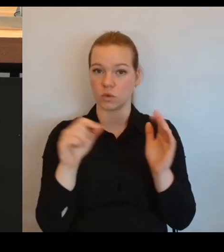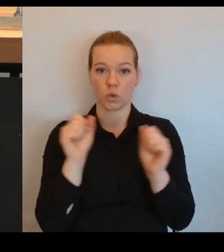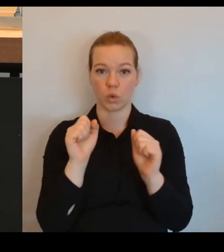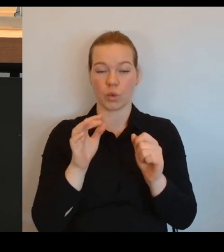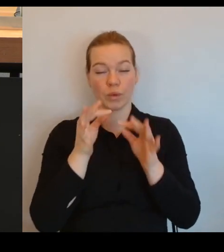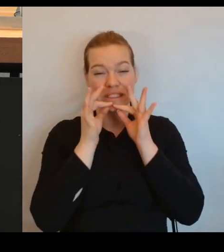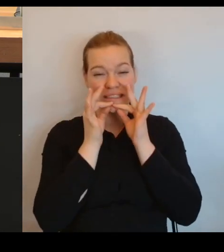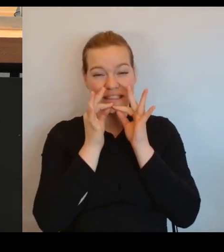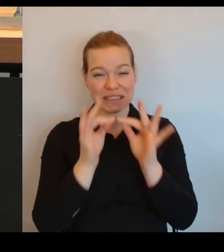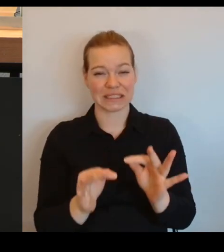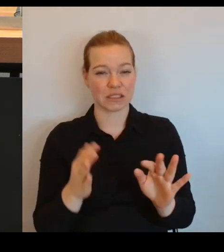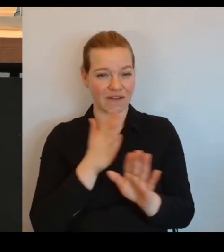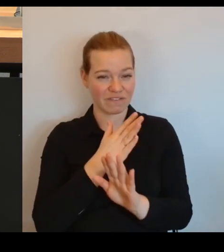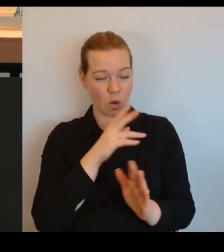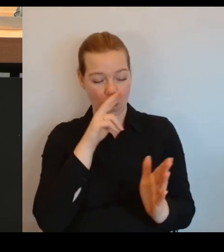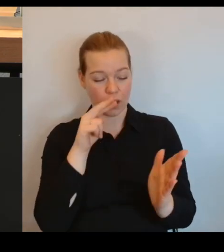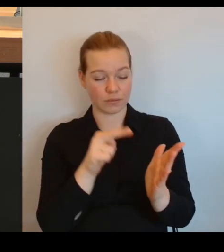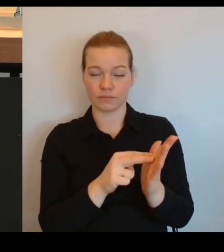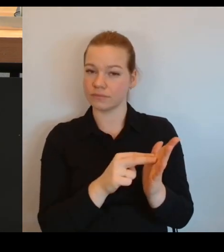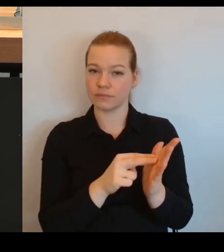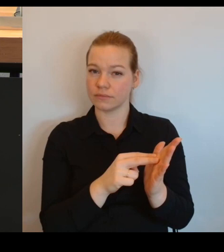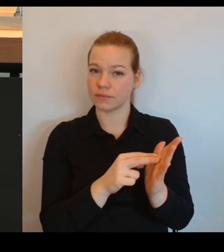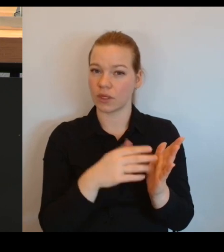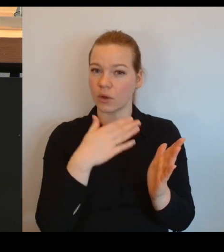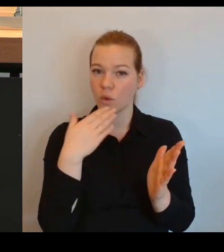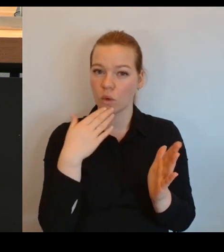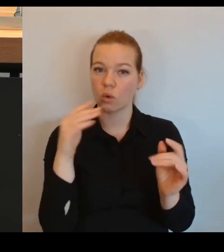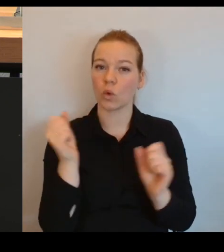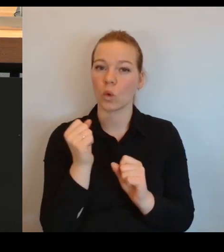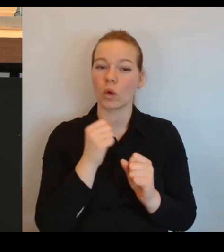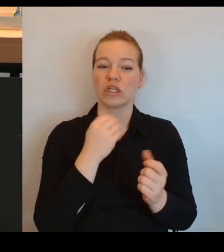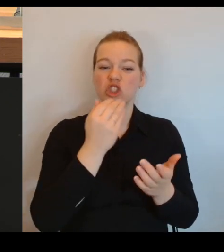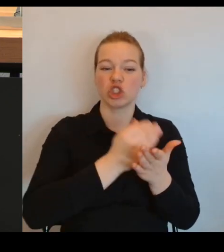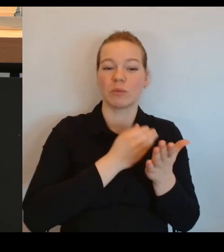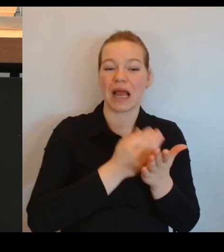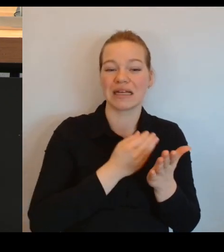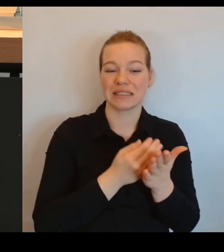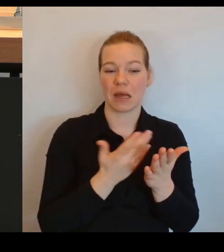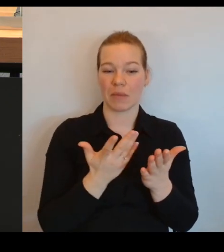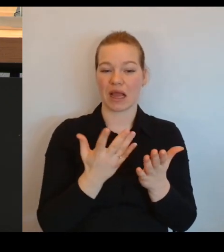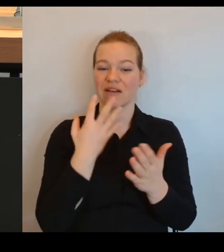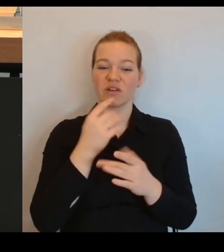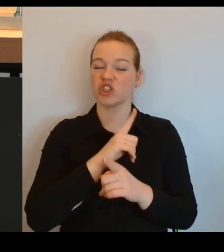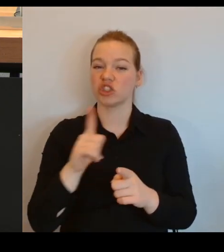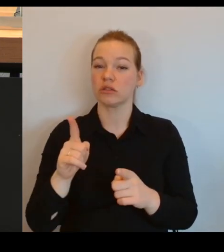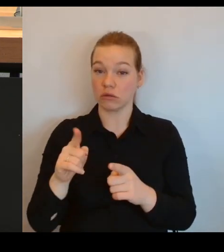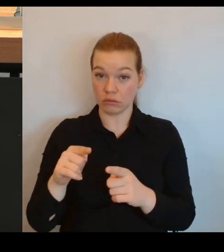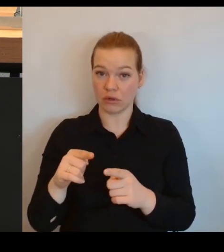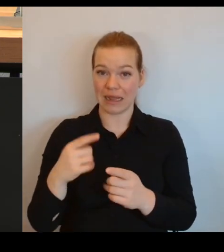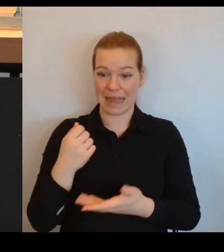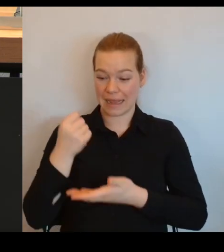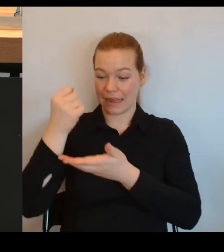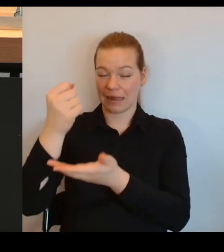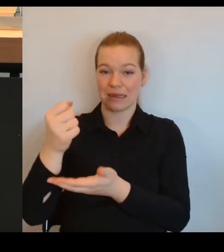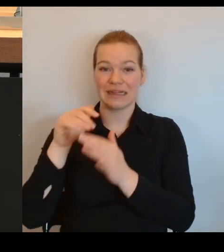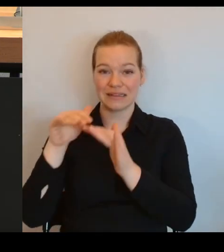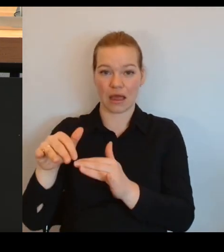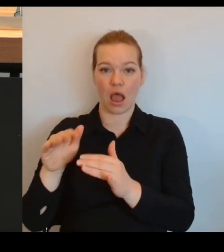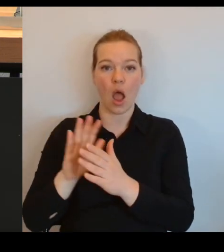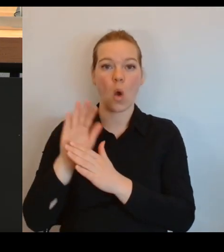Überschüsse trotz üppiger Gelder, unzureichende Kontrollmechanismen, keine ausreichende Transparenz, deutlich überhöhte Gehälter, keine